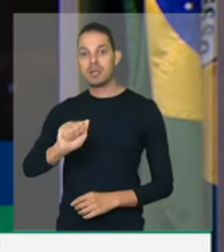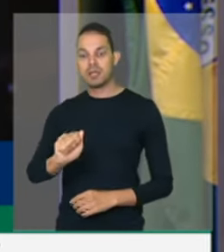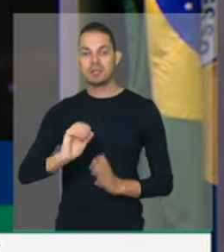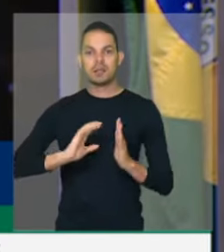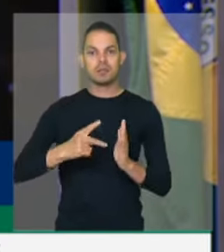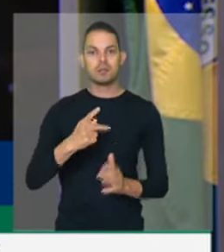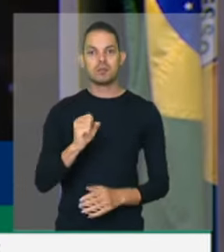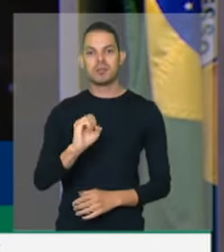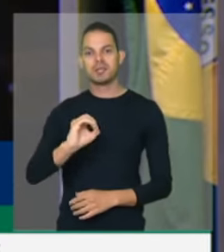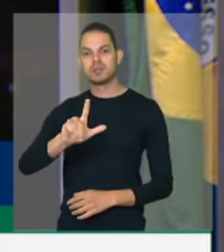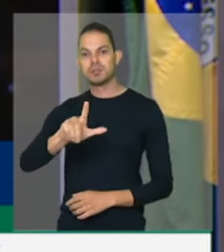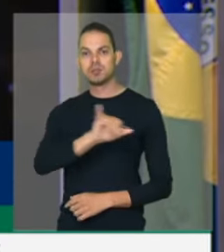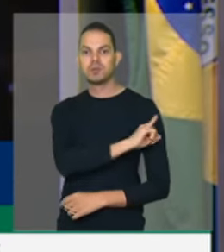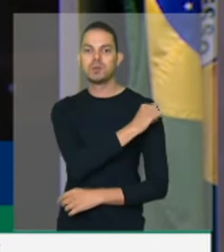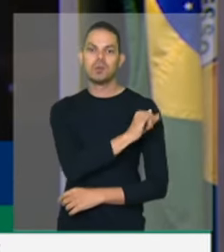ADMINISTRATIVA DE LEITOS HOSPITALARES PRIVADOS EM